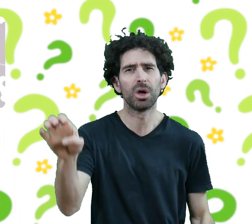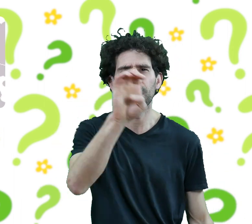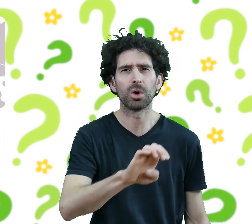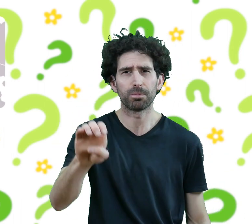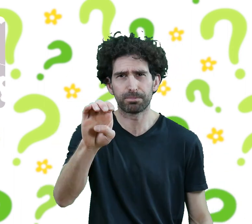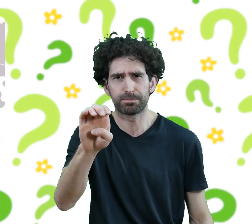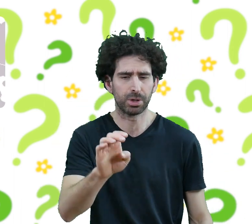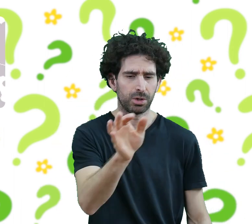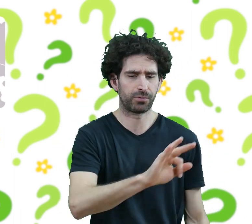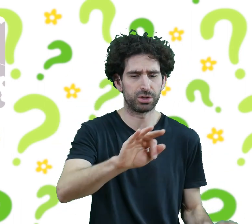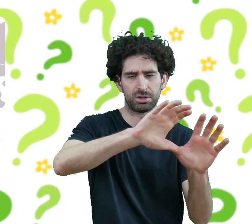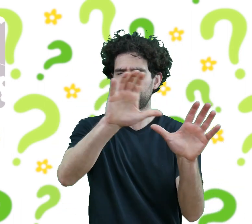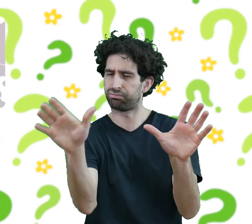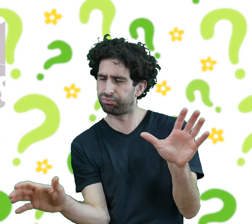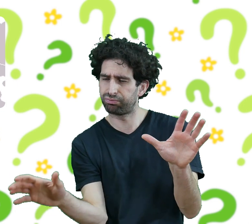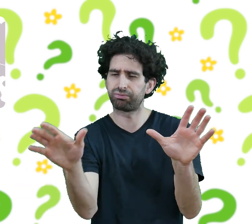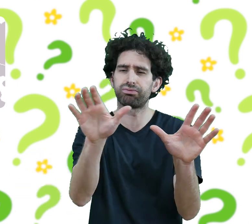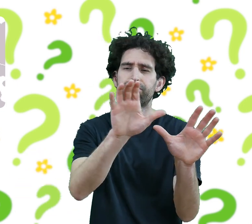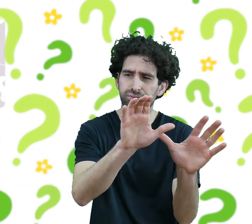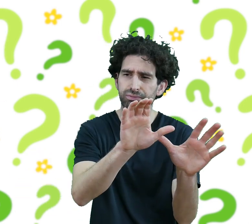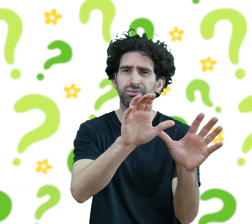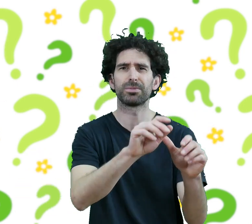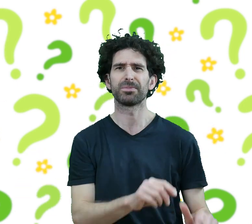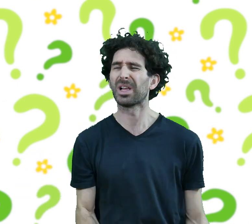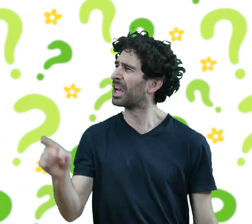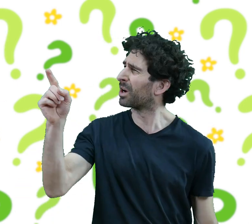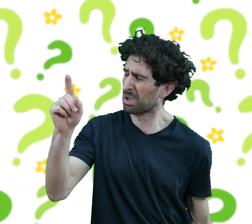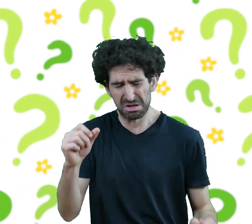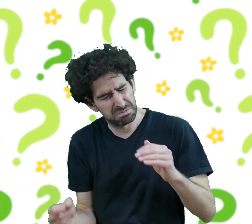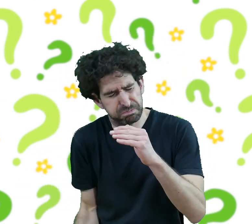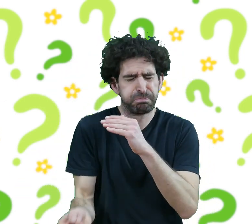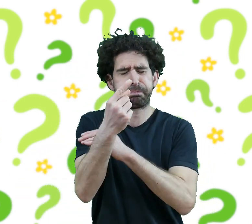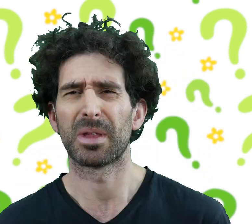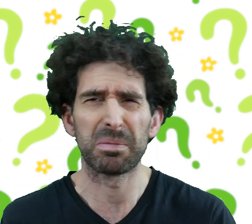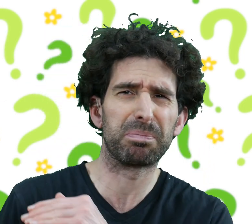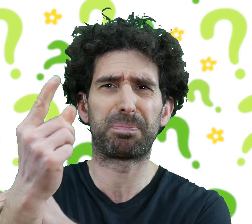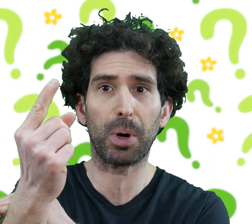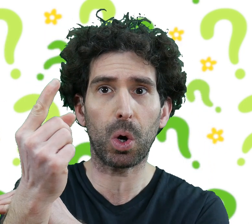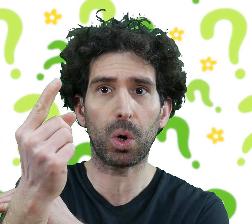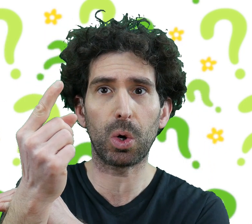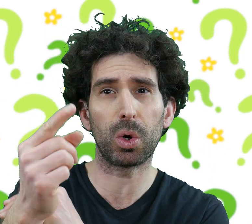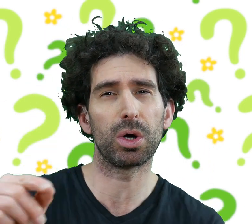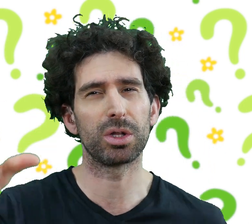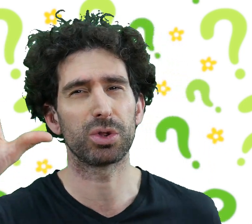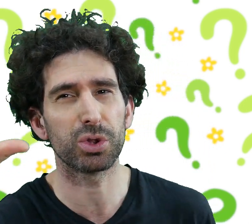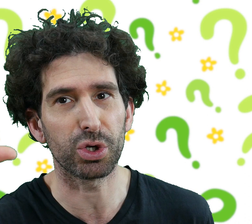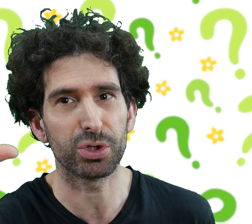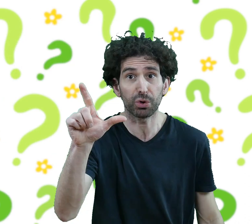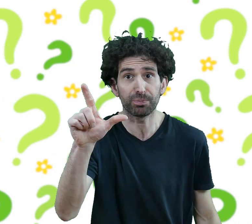En Europe et en France. Le sonneur a deux particularités.